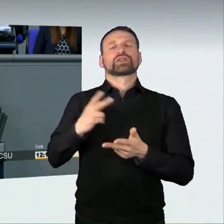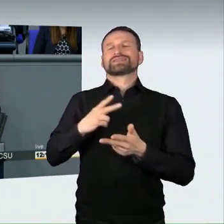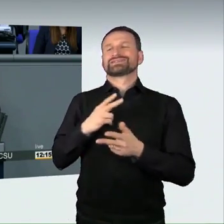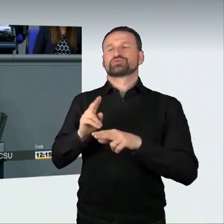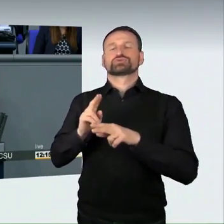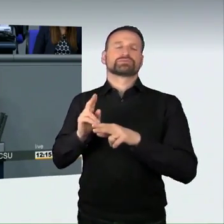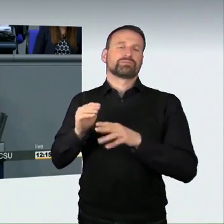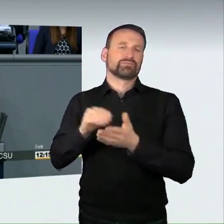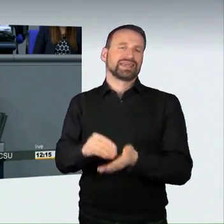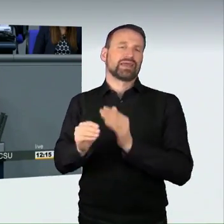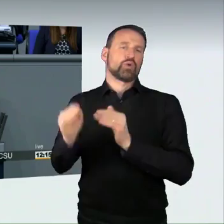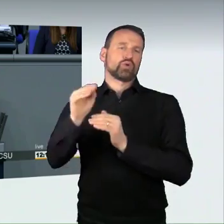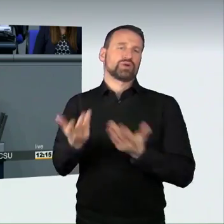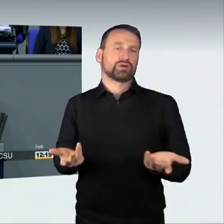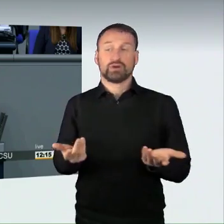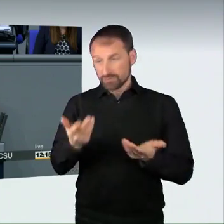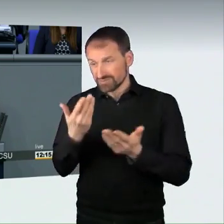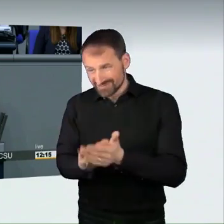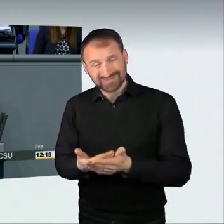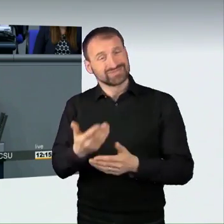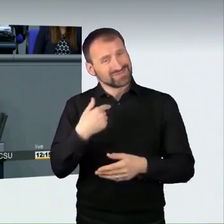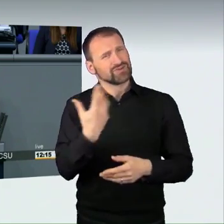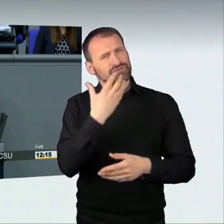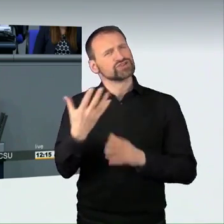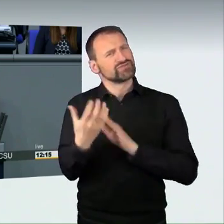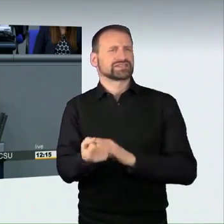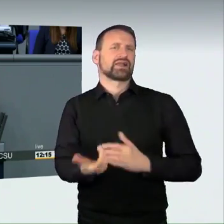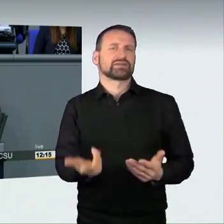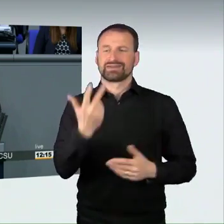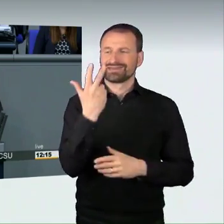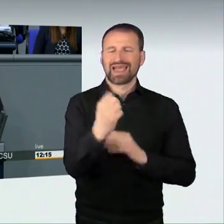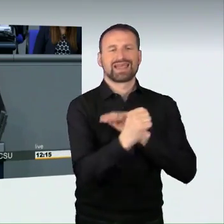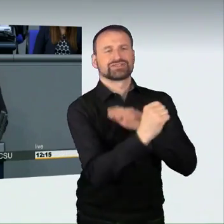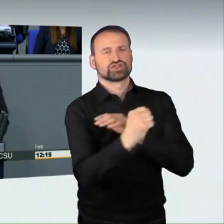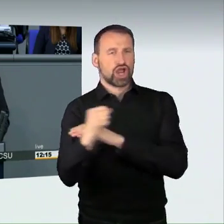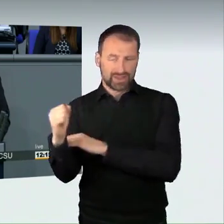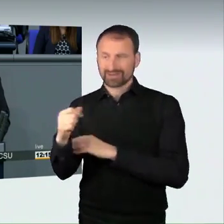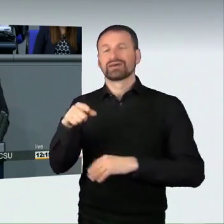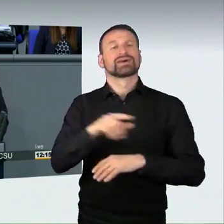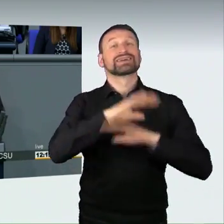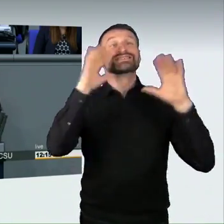deshalb an diesem Konzept der drei Säulen, die das Ganze tragen, festhalten, weil wir sonst die gesamtgesellschaftlichen Ziele nicht erreichen.